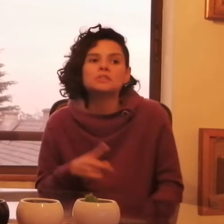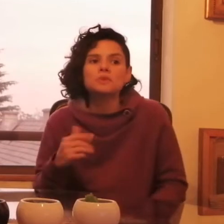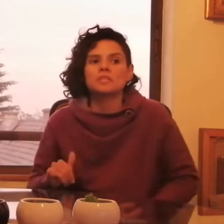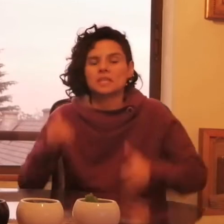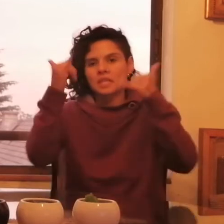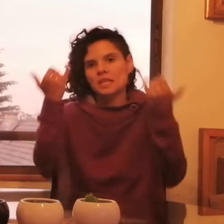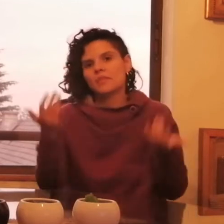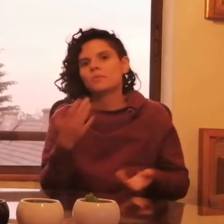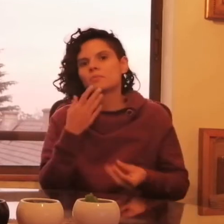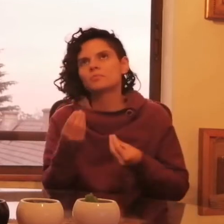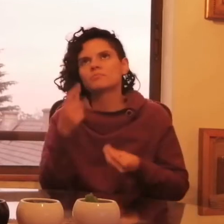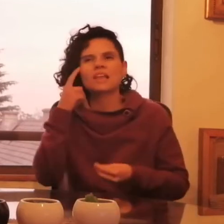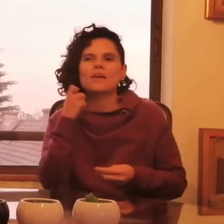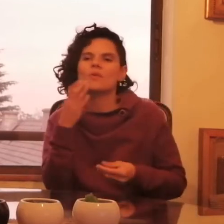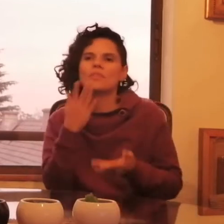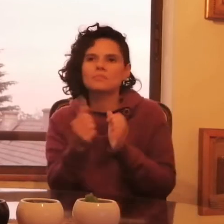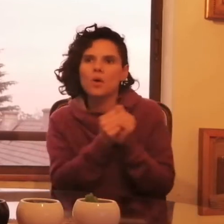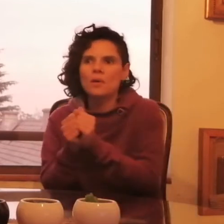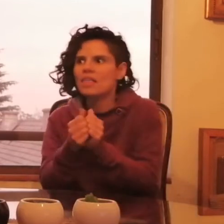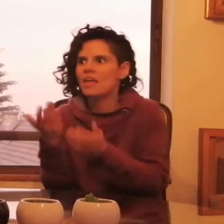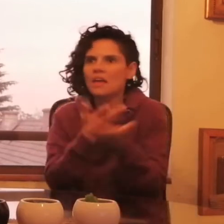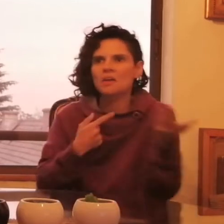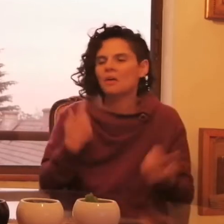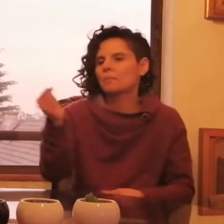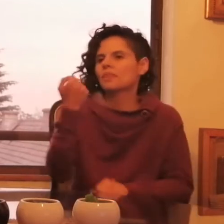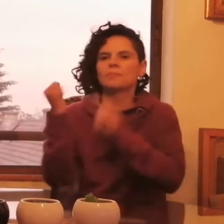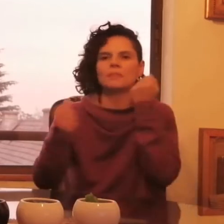supuesto los compañeros no me pescaron nada, deben haber dicho quién es esta señora -